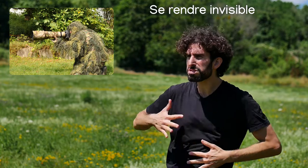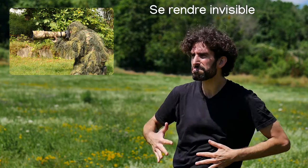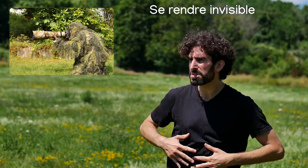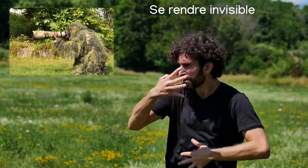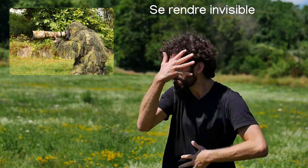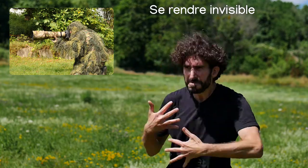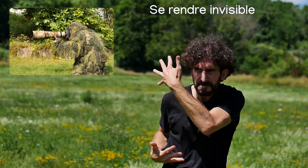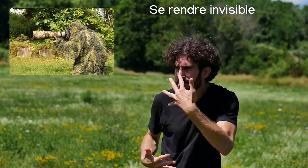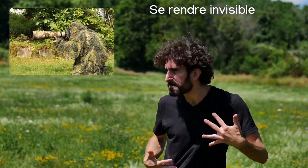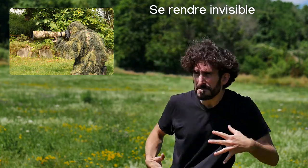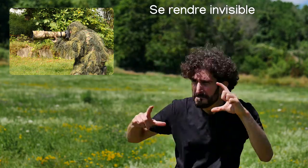* Filet sur la tête *